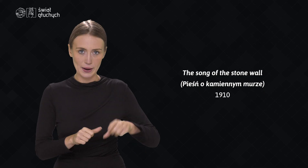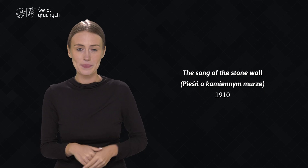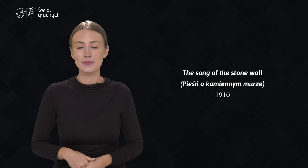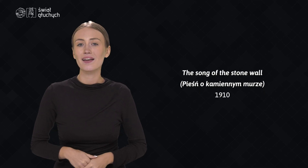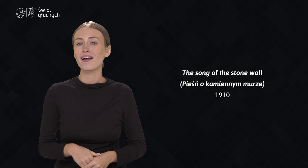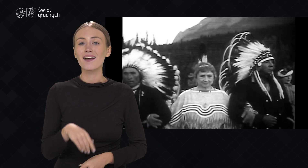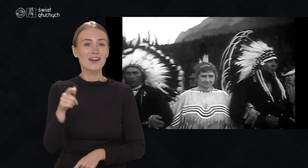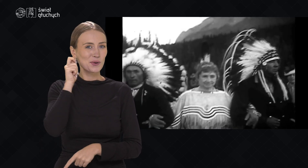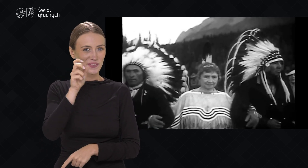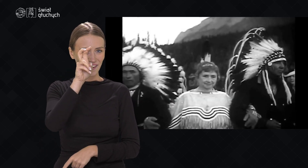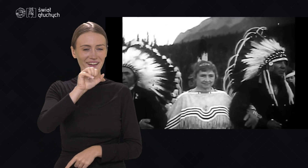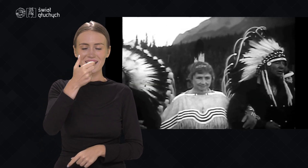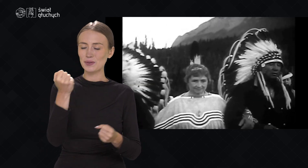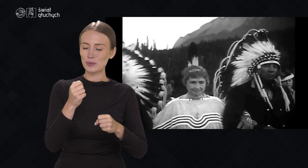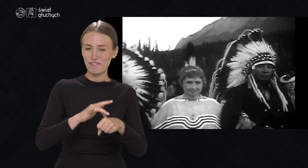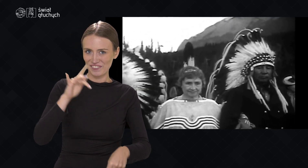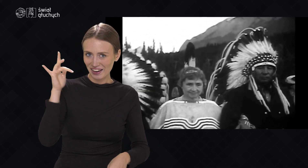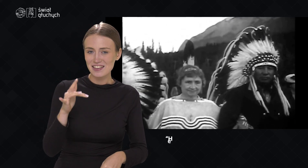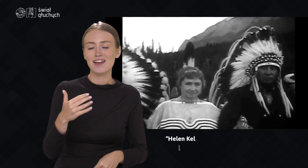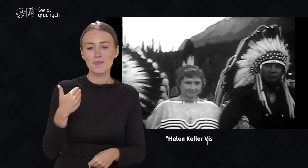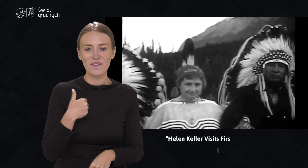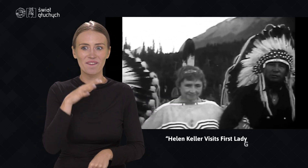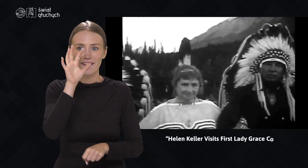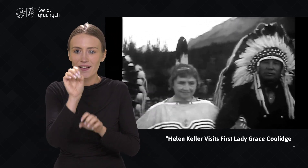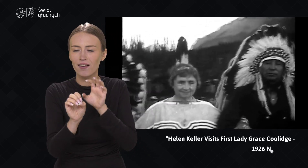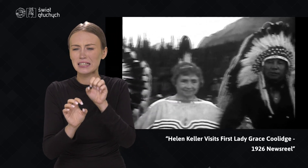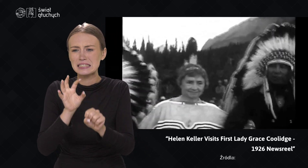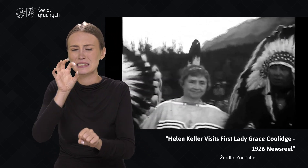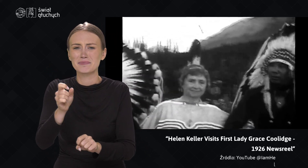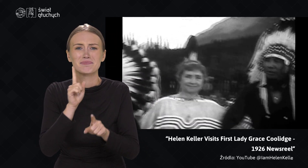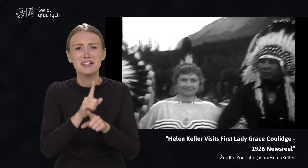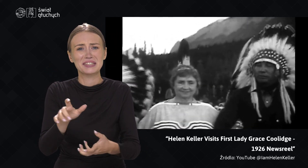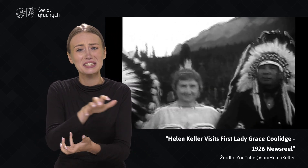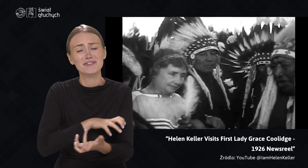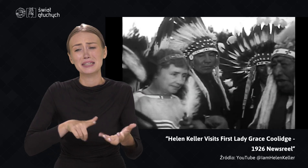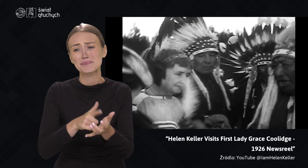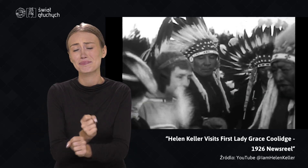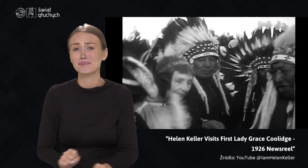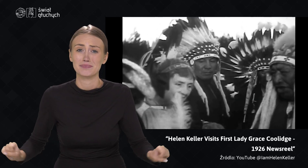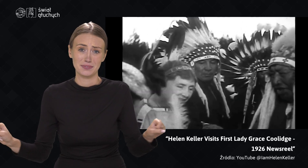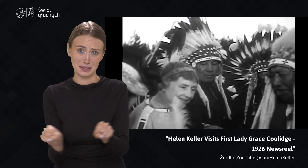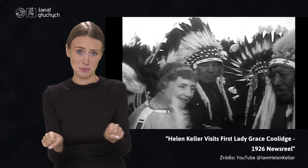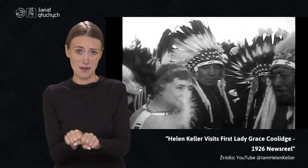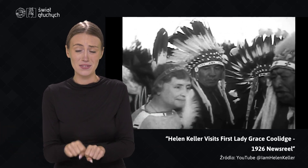Helen, dzięki swojej wrażliwości, coraz bardziej dostrzegała, jak niesprawiedliwy jest świat